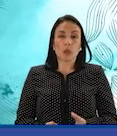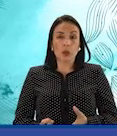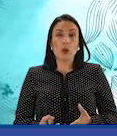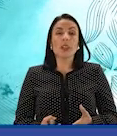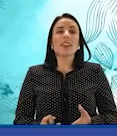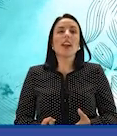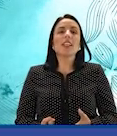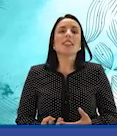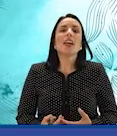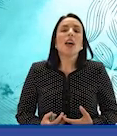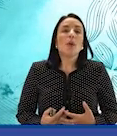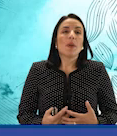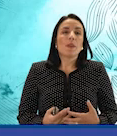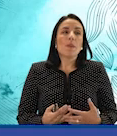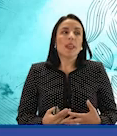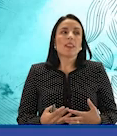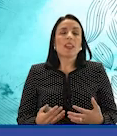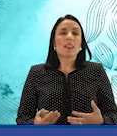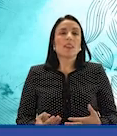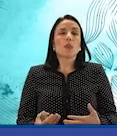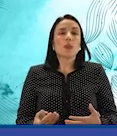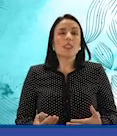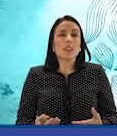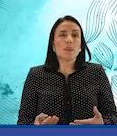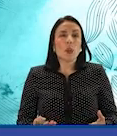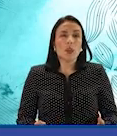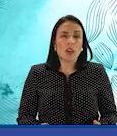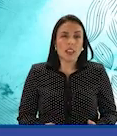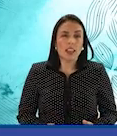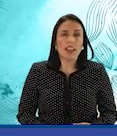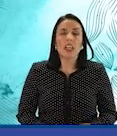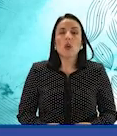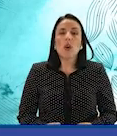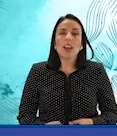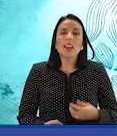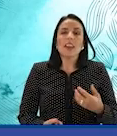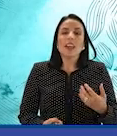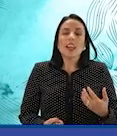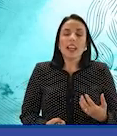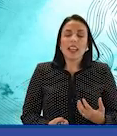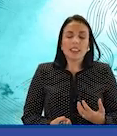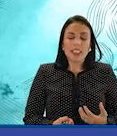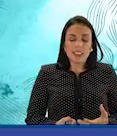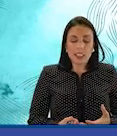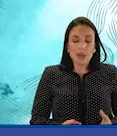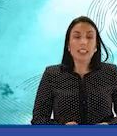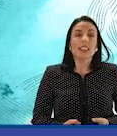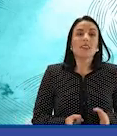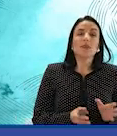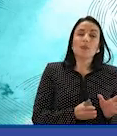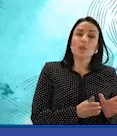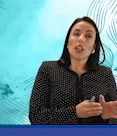Bueno, comentarles previamente que existe un principio de anualidad, el cual se establece